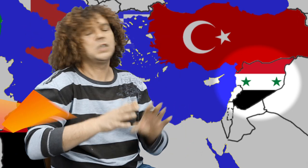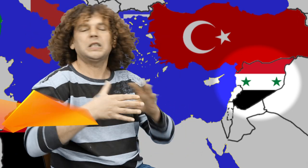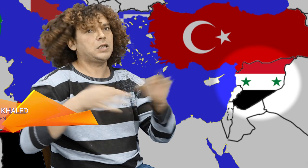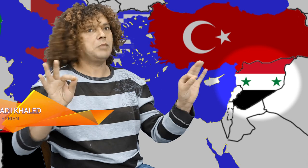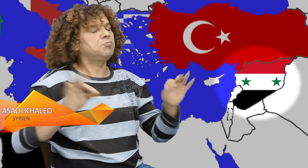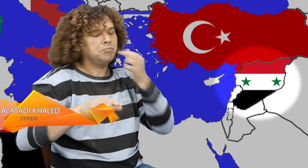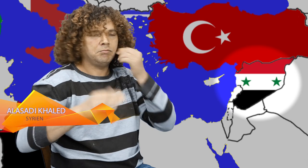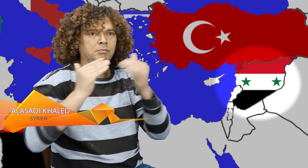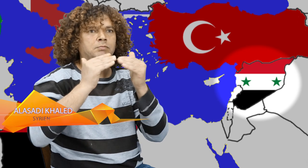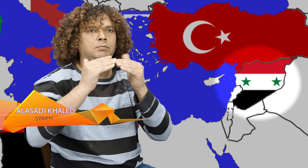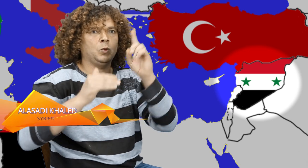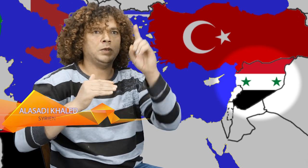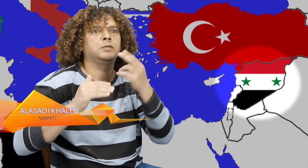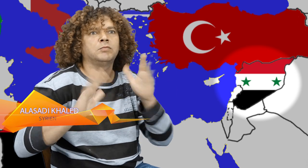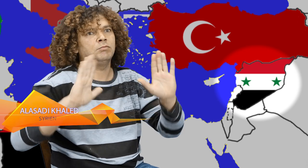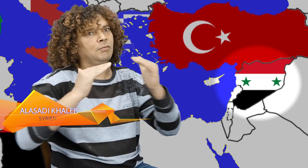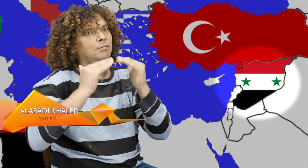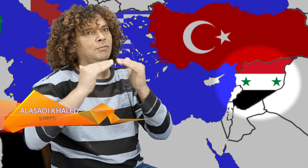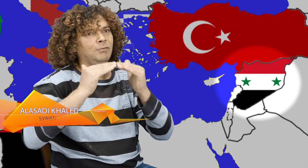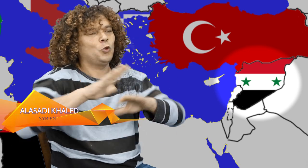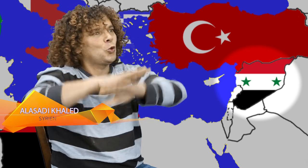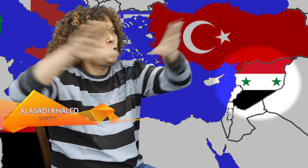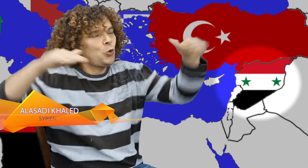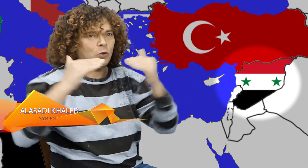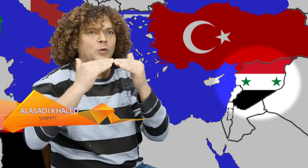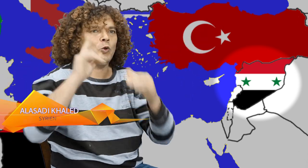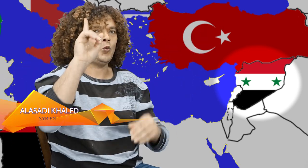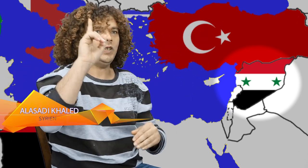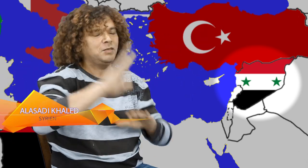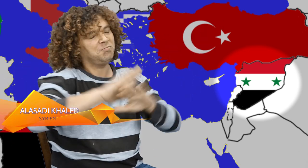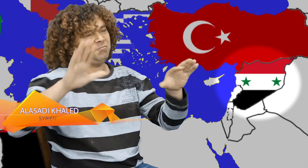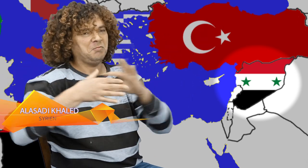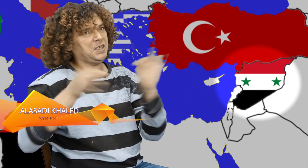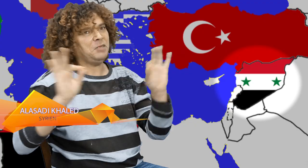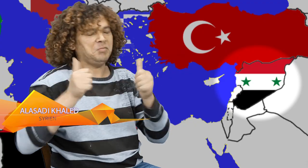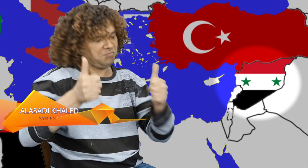Alle Menschen sind gleich. Gleich und frei.